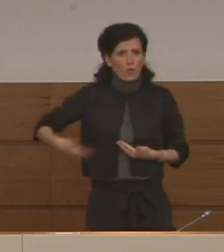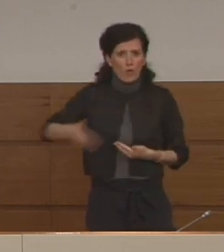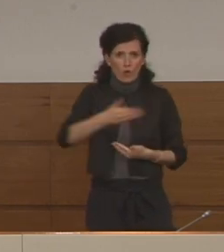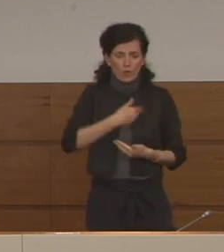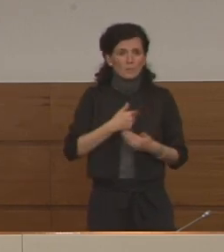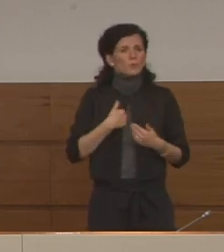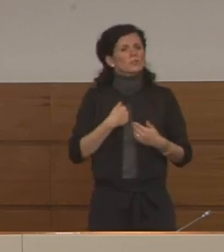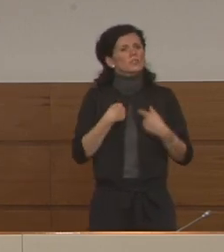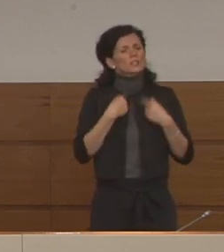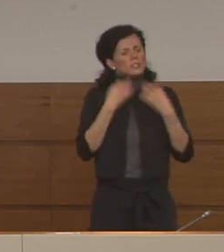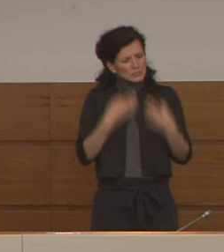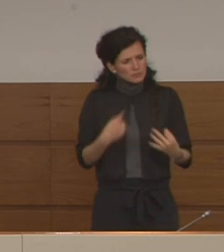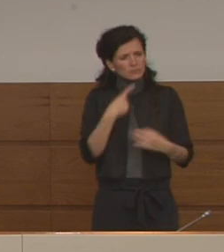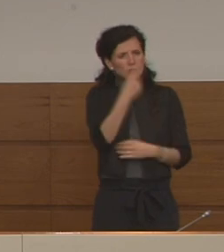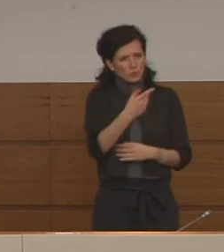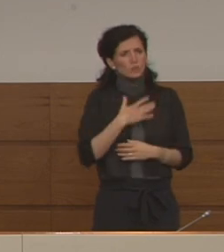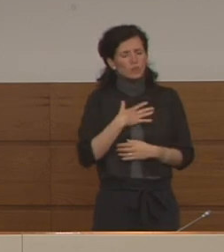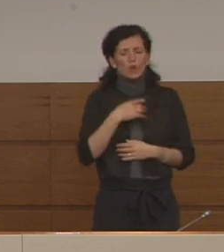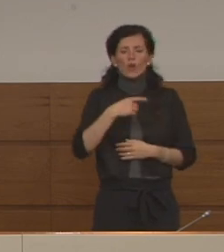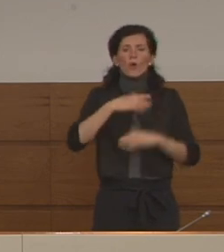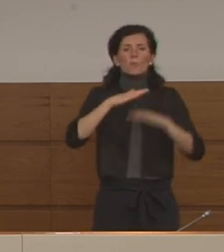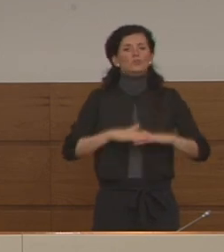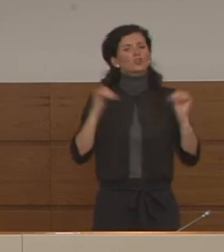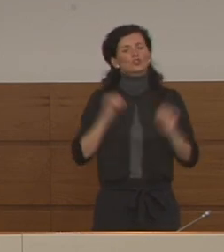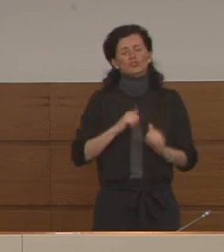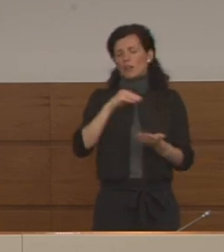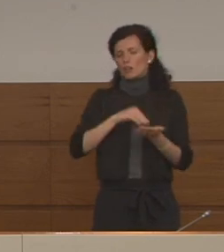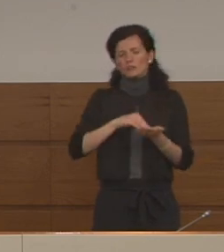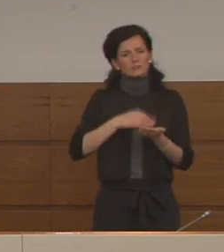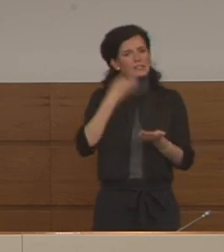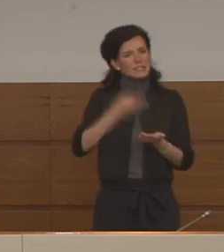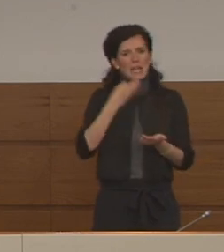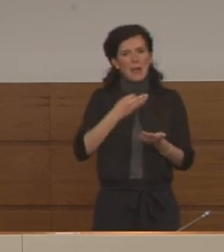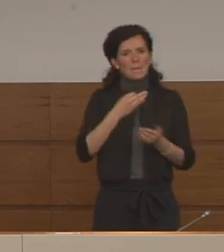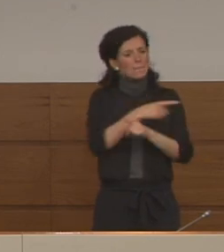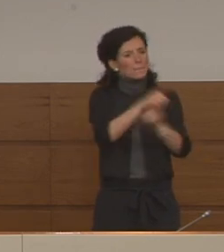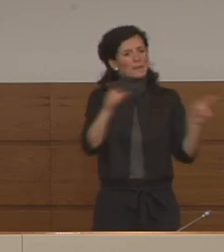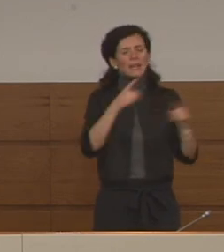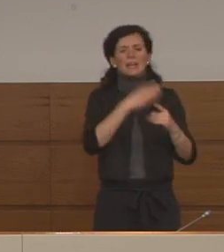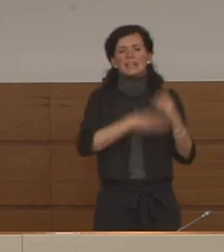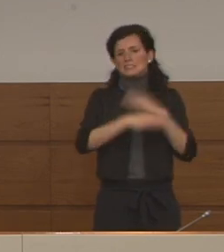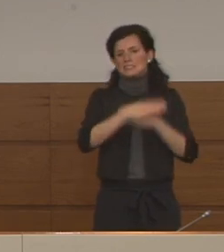E ti posso assicurare che noi ci saremo sempre nei confronti delle persone con disabilità.